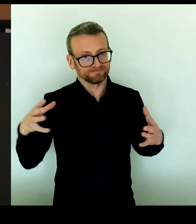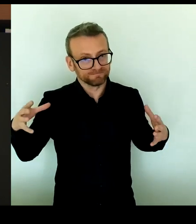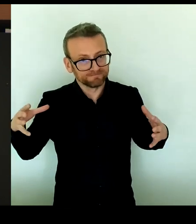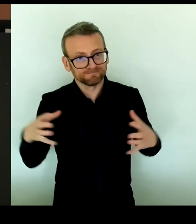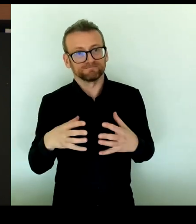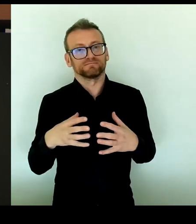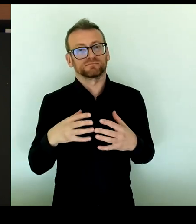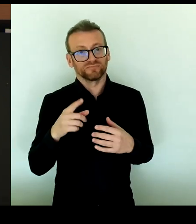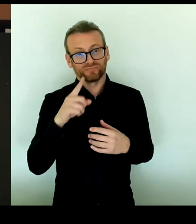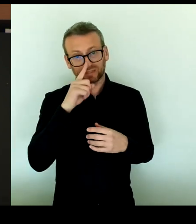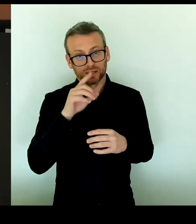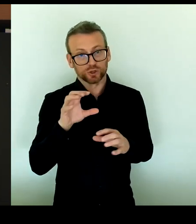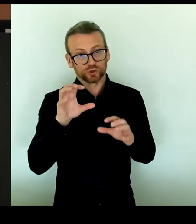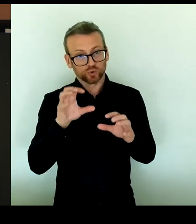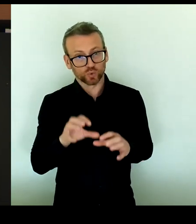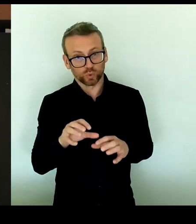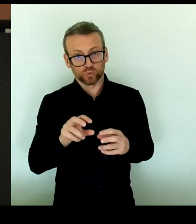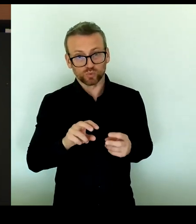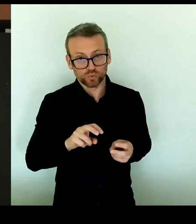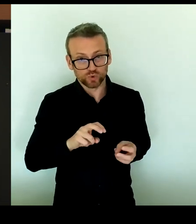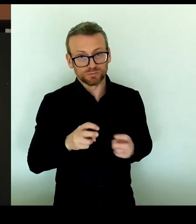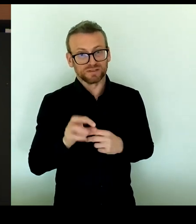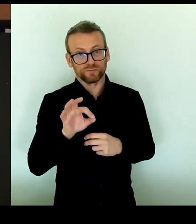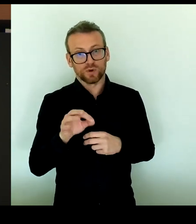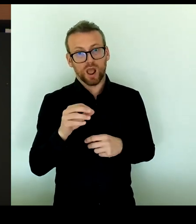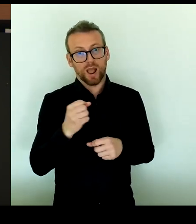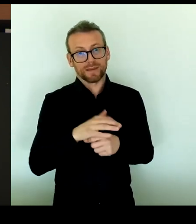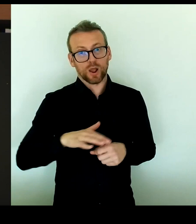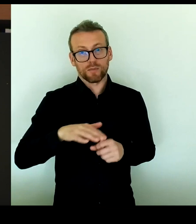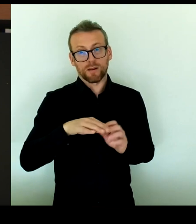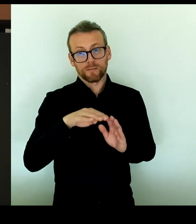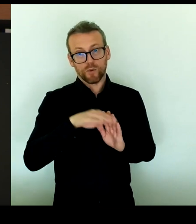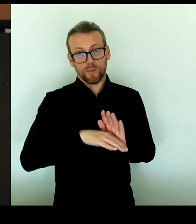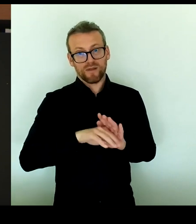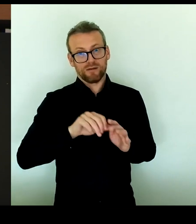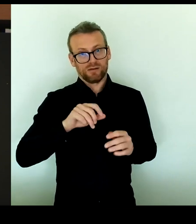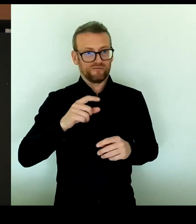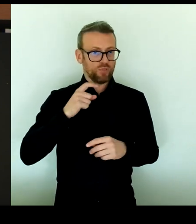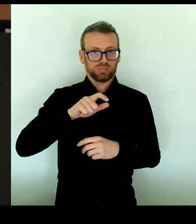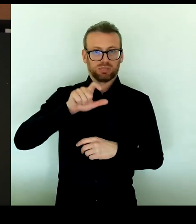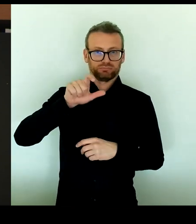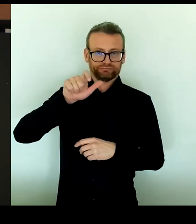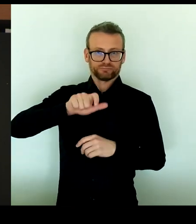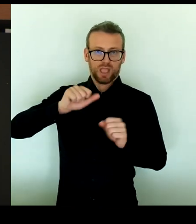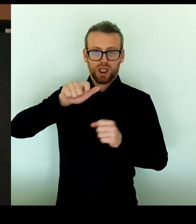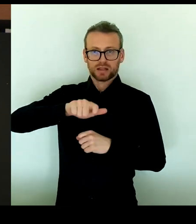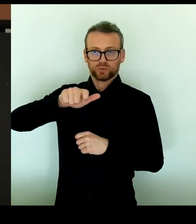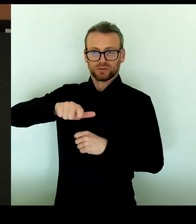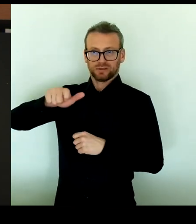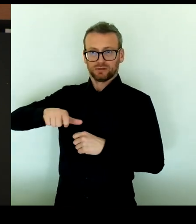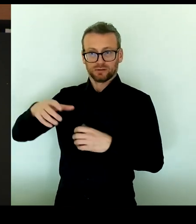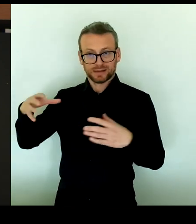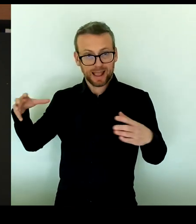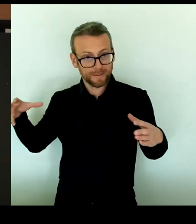Stichwort Pop und Rock Musik, sind bei der Gestaltung des Arbeitsraumprogramms einzubeziehen. GSE und ?BIM sind ganz wichtige